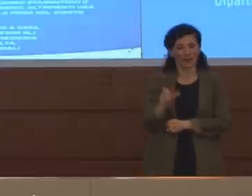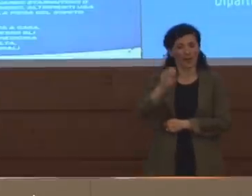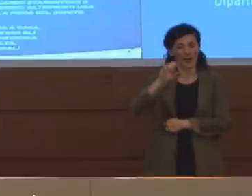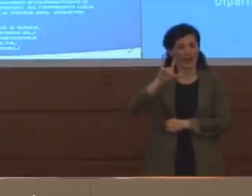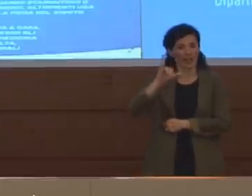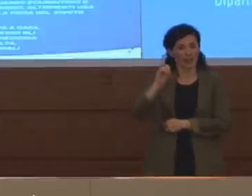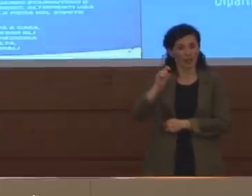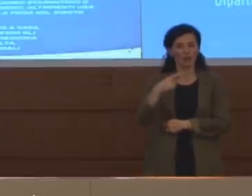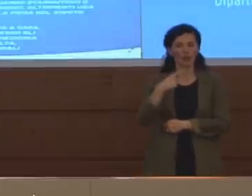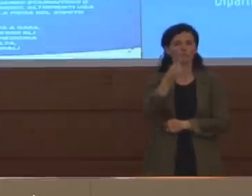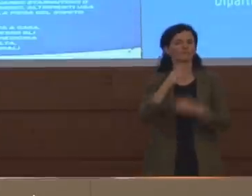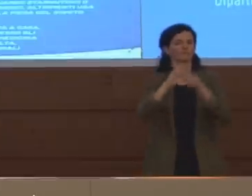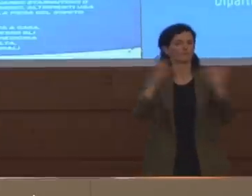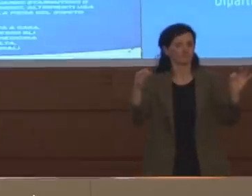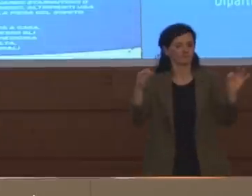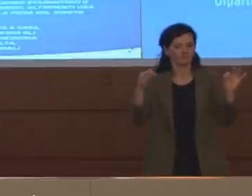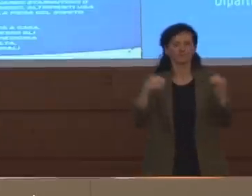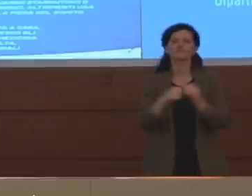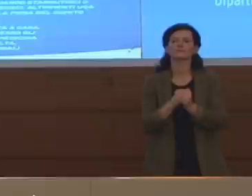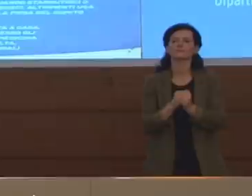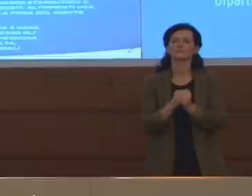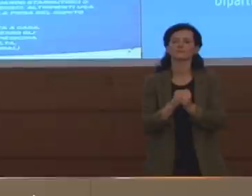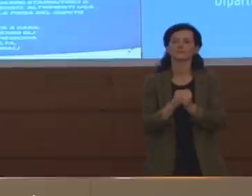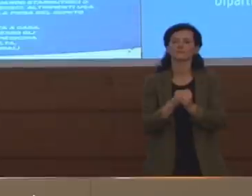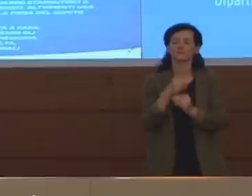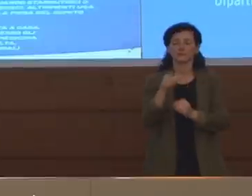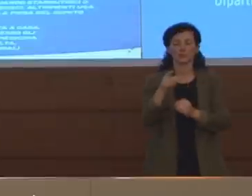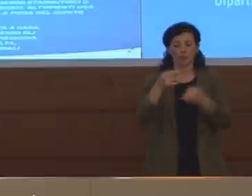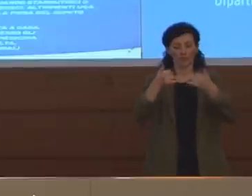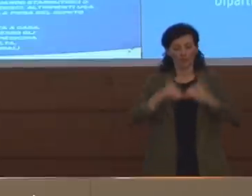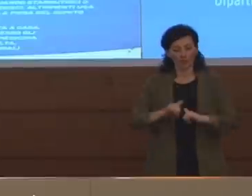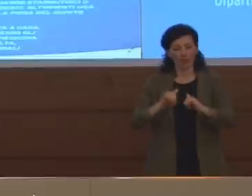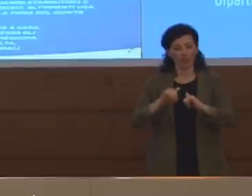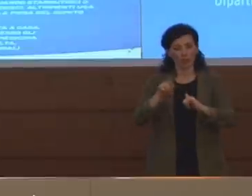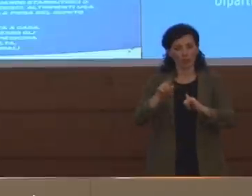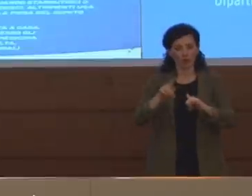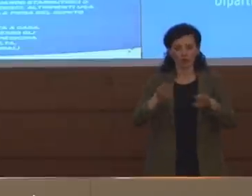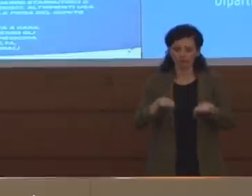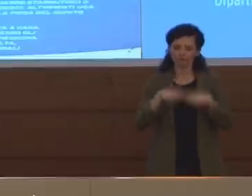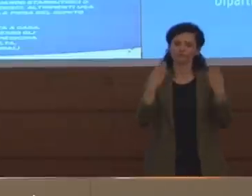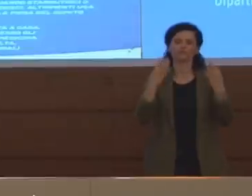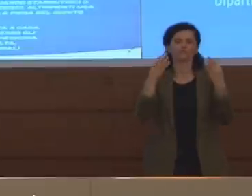"Da allora, da quando al figlio è arrivata da diagnosi di autismo,